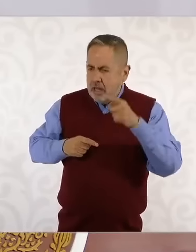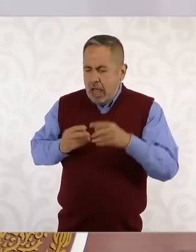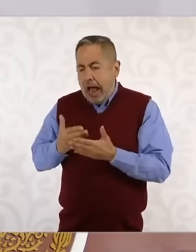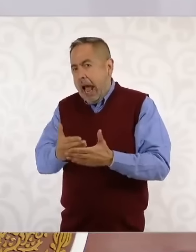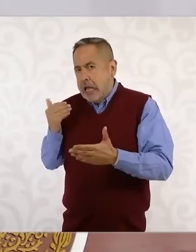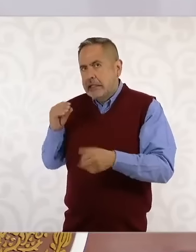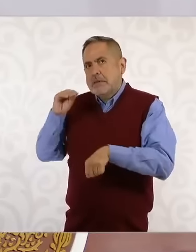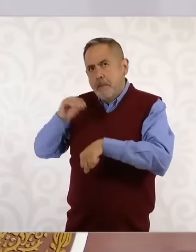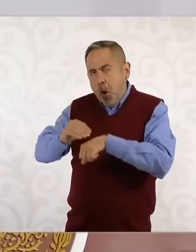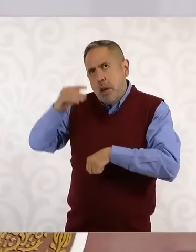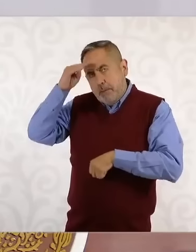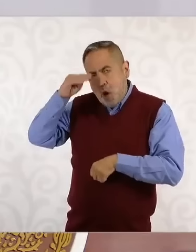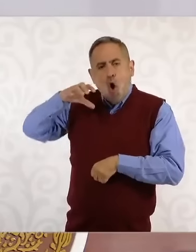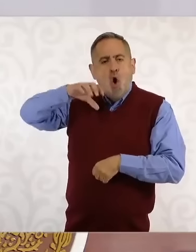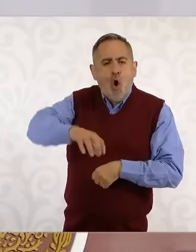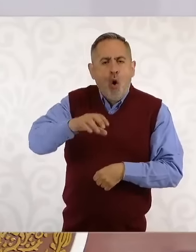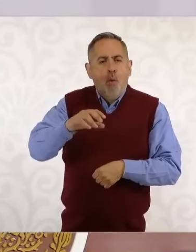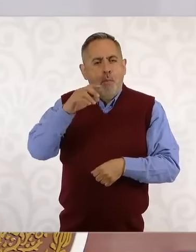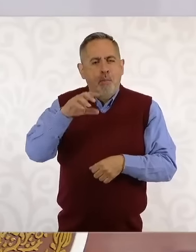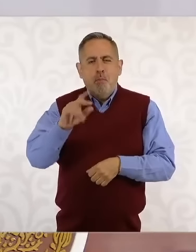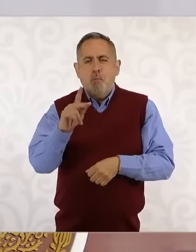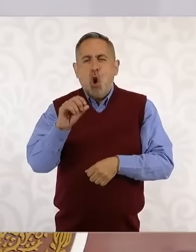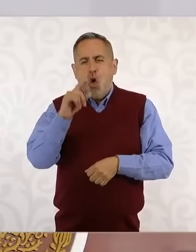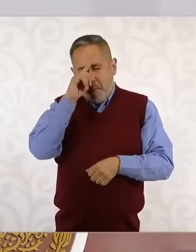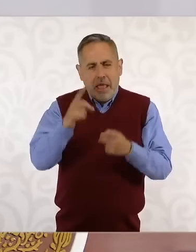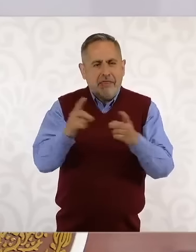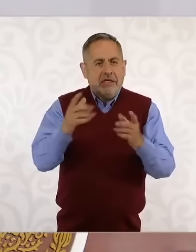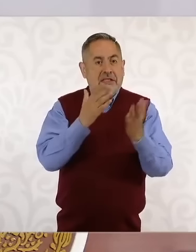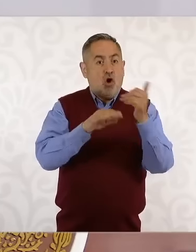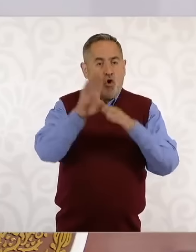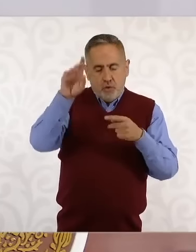los nuevos proyectos, eh vivienda, que también es una parte importante en la